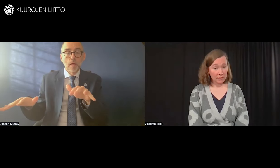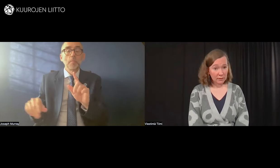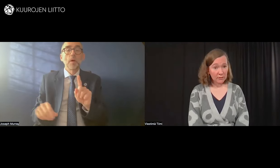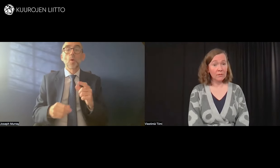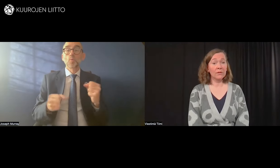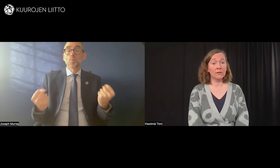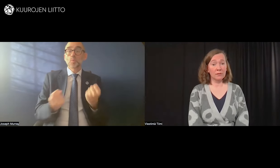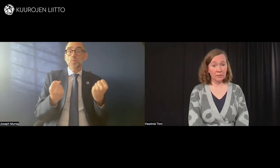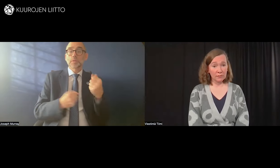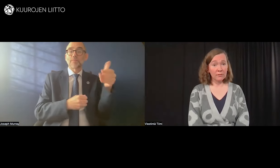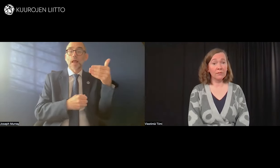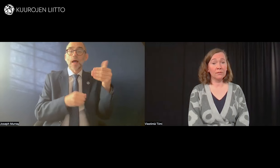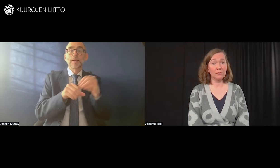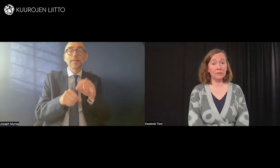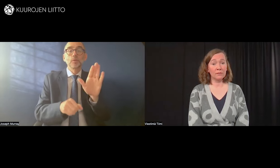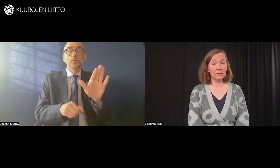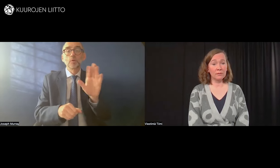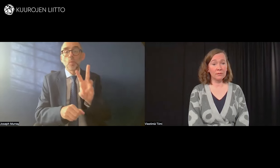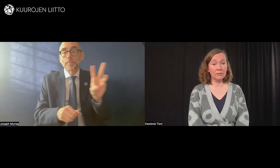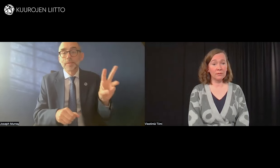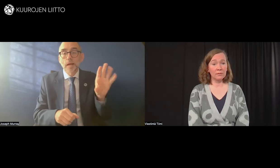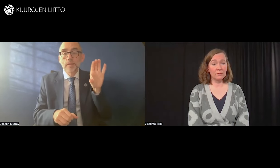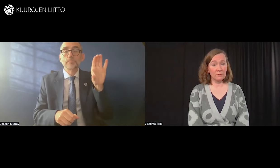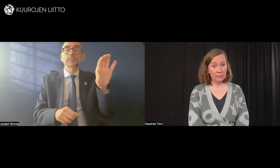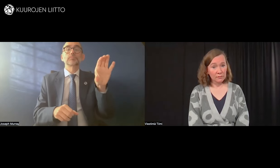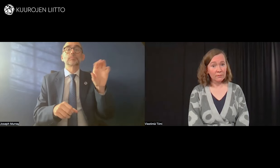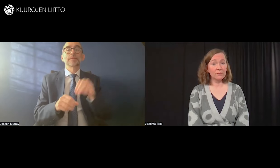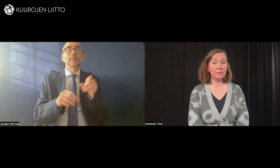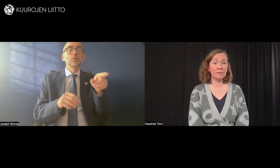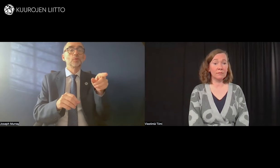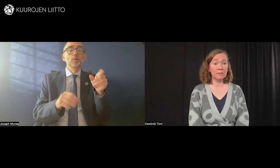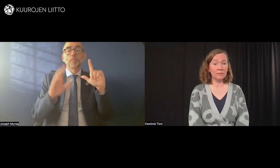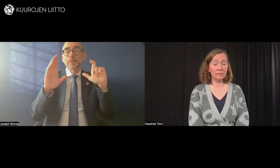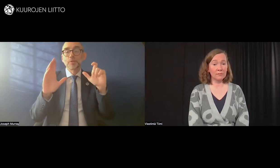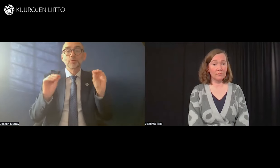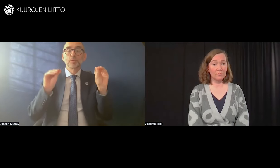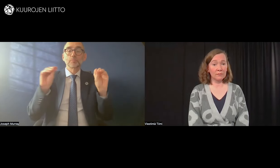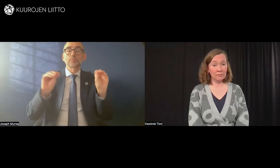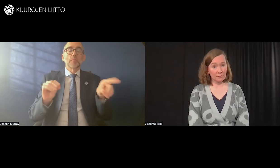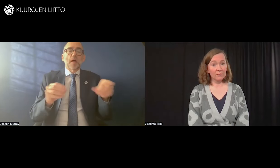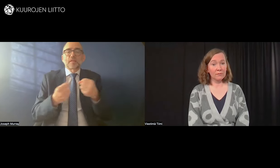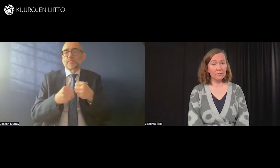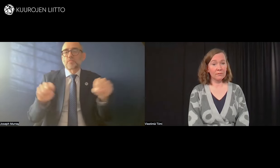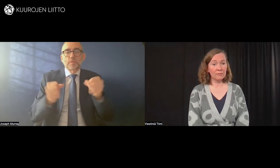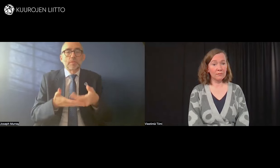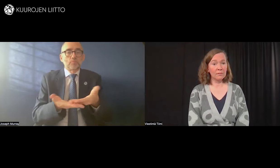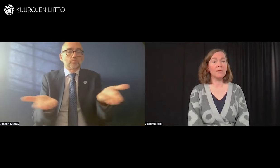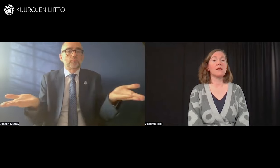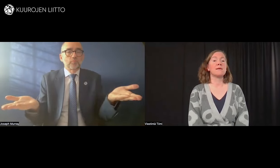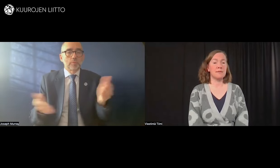Mutta jos haluatte käyttää lippua kotisivuillenne, kuviinne, ja niin edelleen, sitä saa käyttää vapaasti.